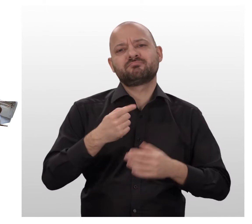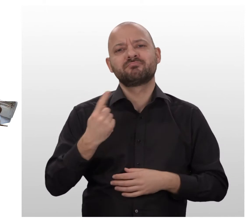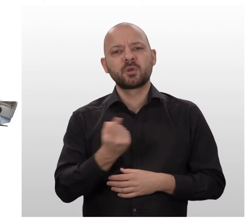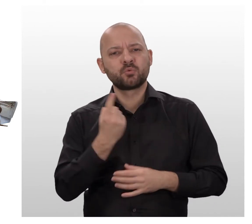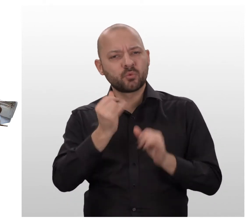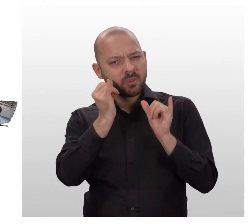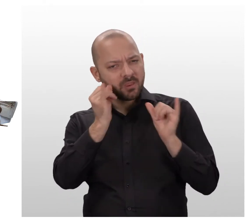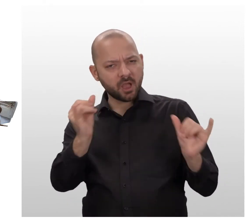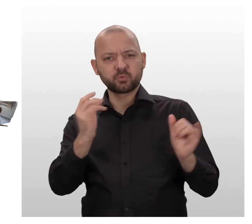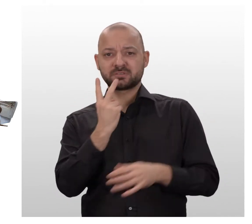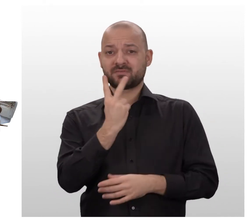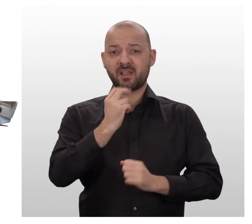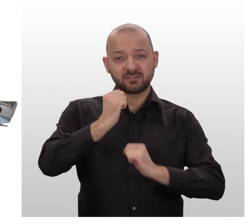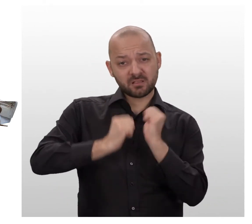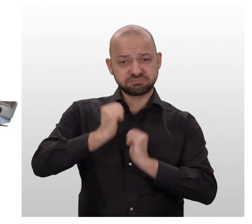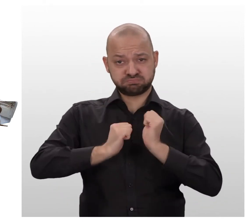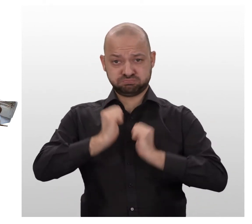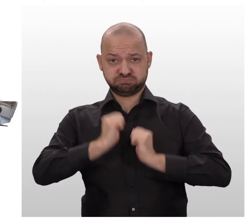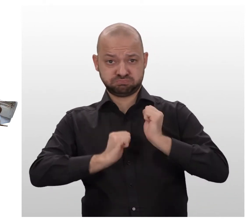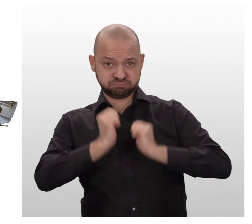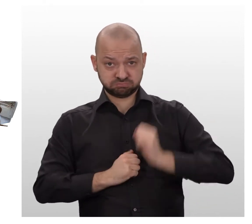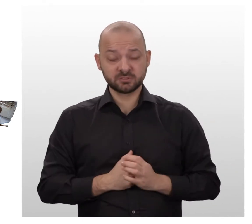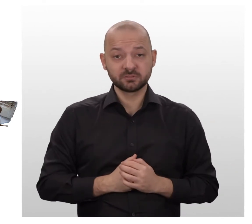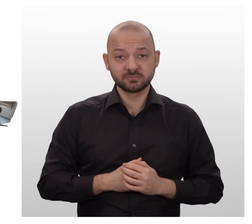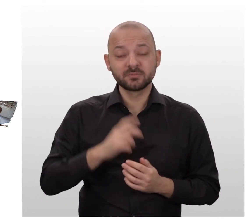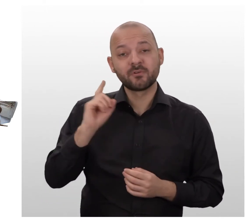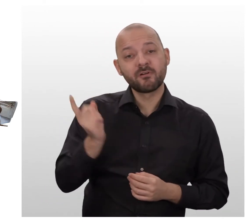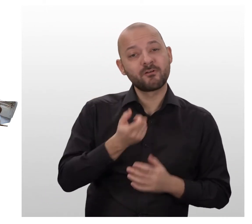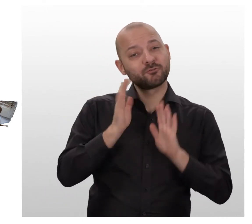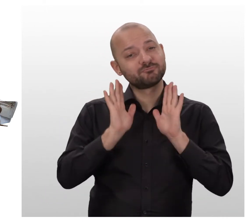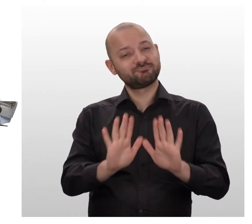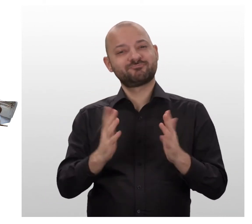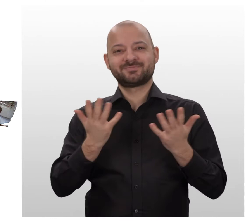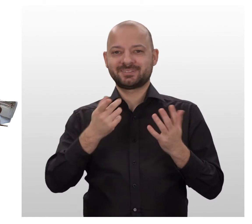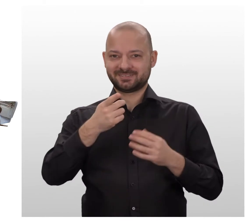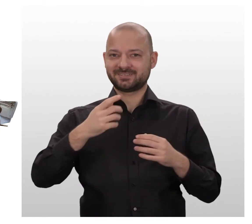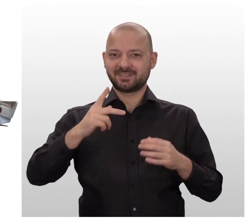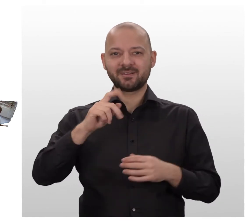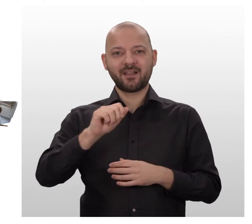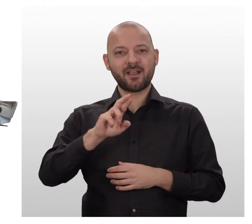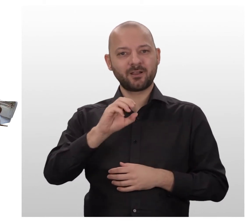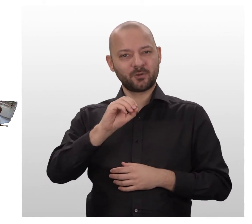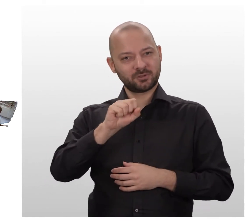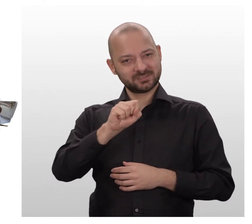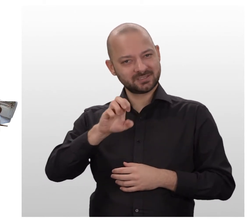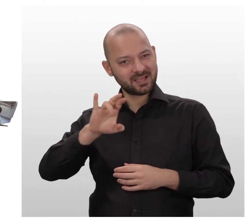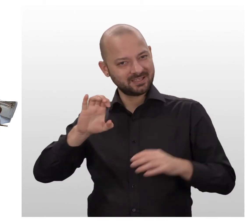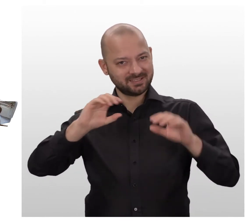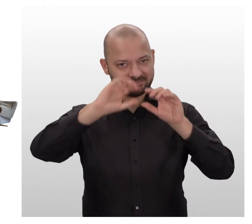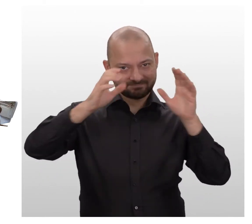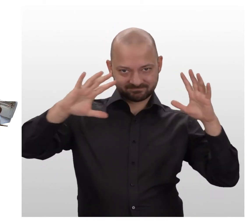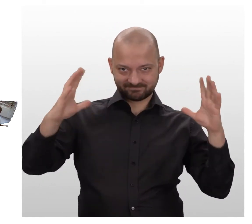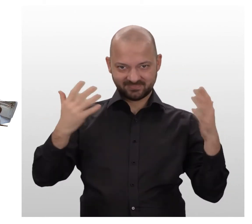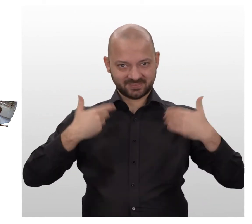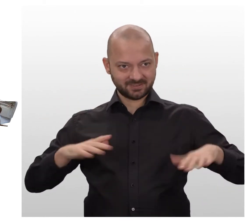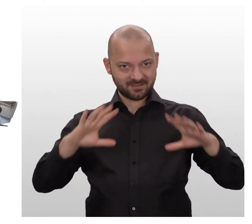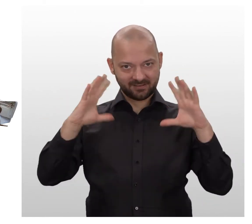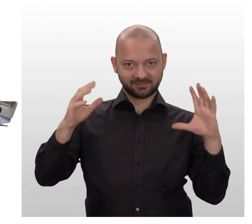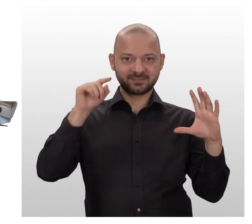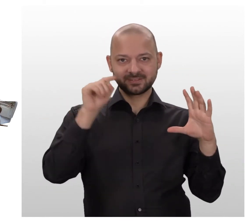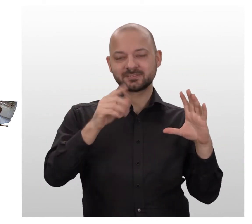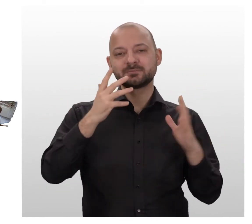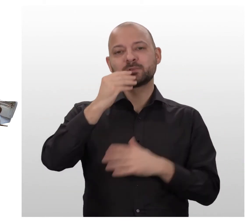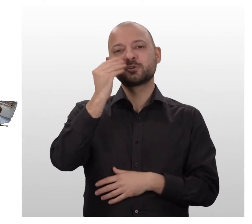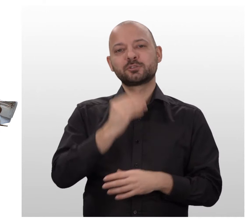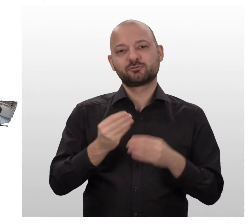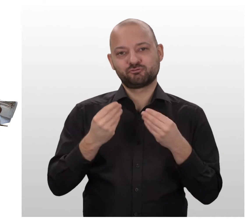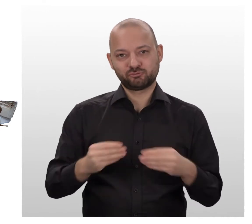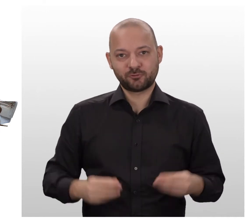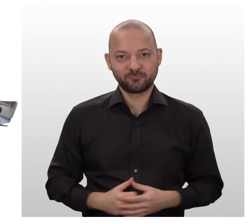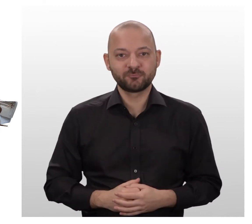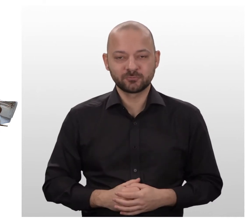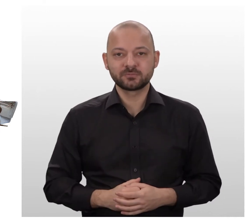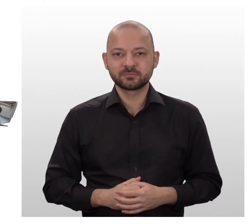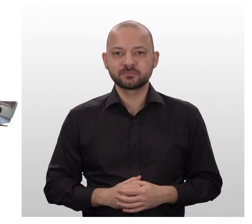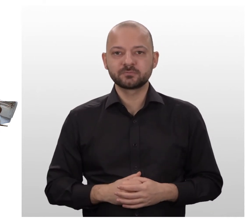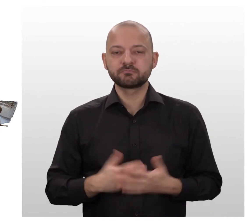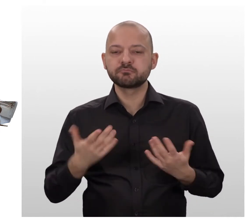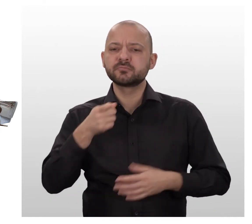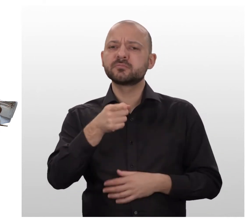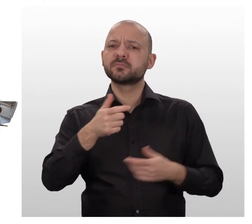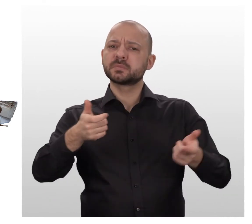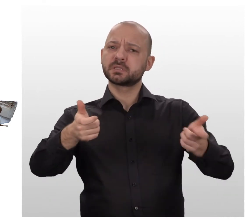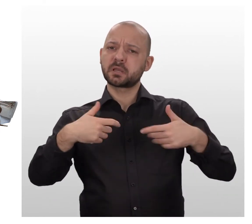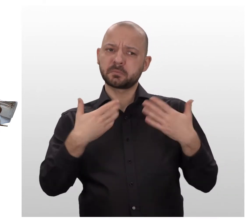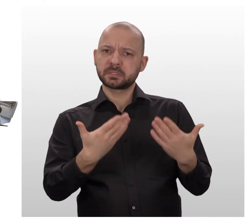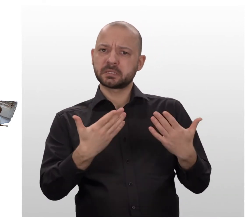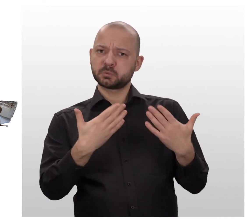Typisch für den Trabi sind sein lauter Zweitaktmotor und die Karosserie aus Kunststoff.